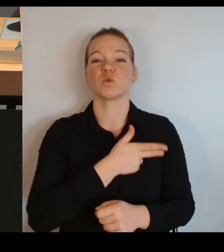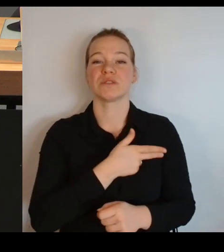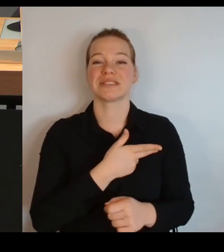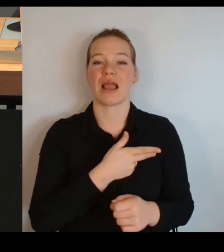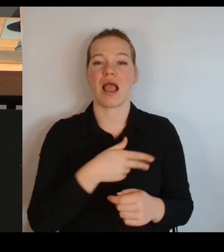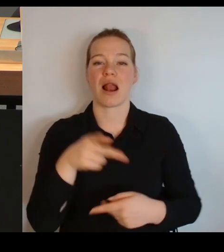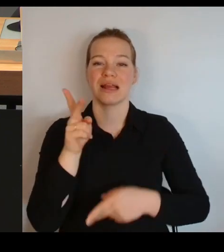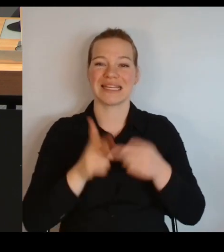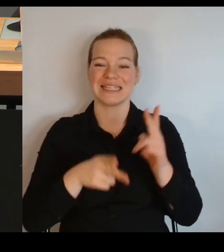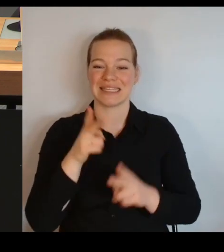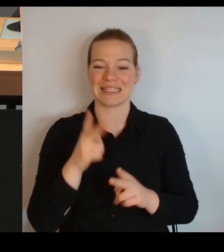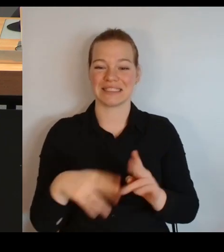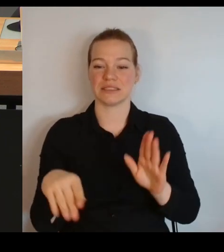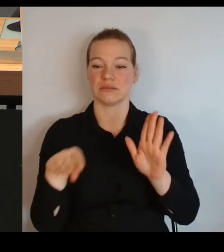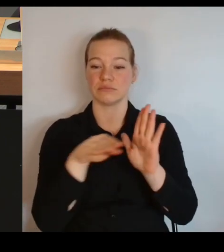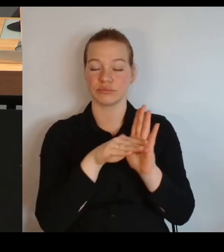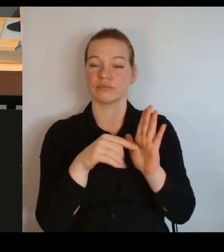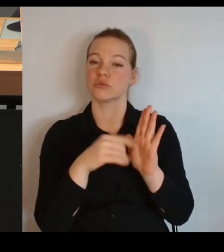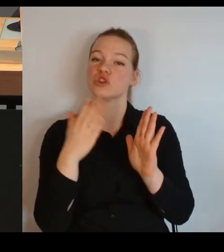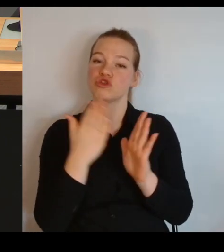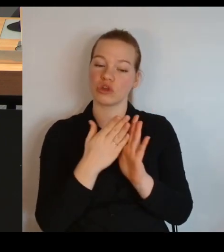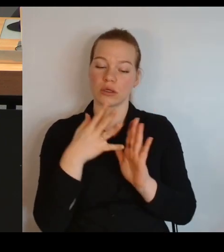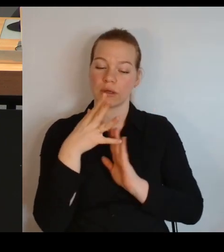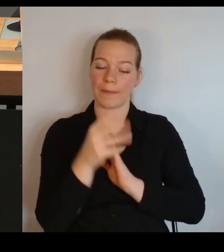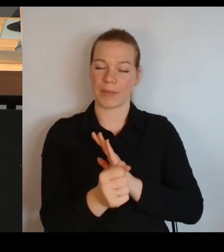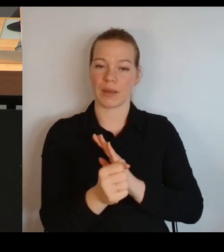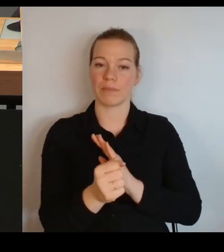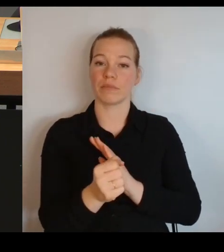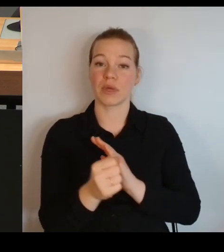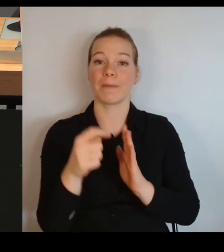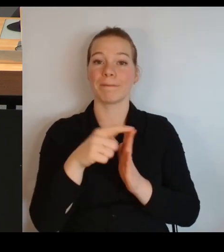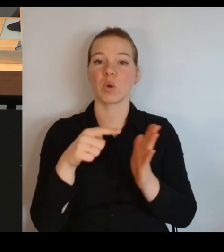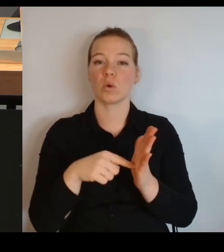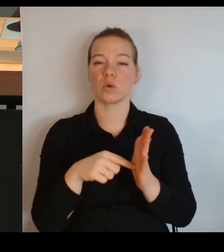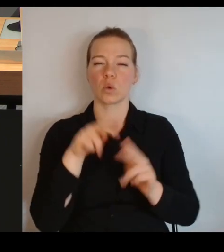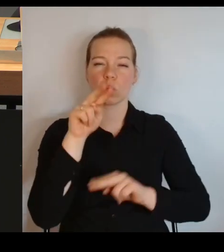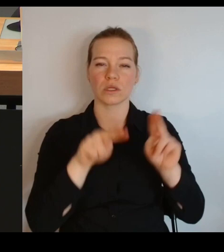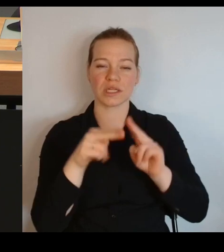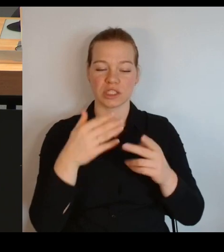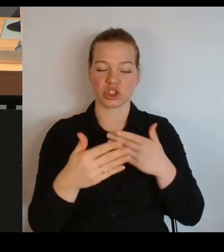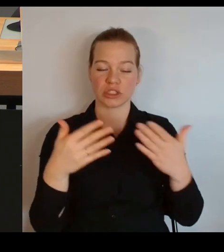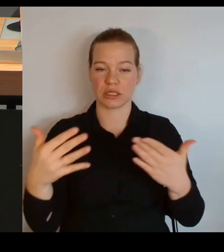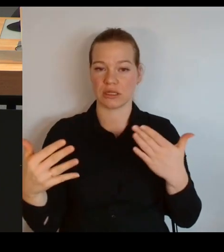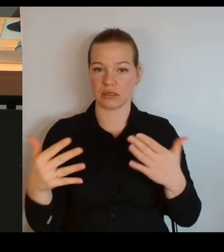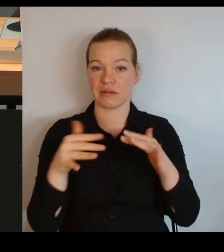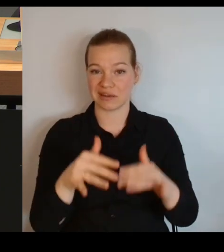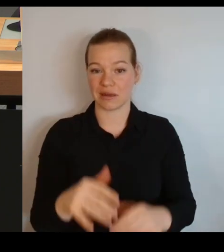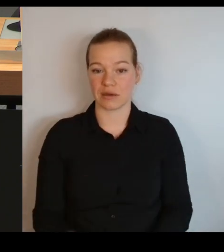Dem höchsten deutschen Sozialgericht war bereits damals bewusst, dass jenseits der rechtspolitischen Begründungen